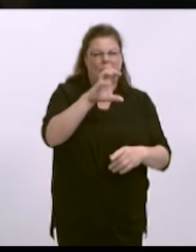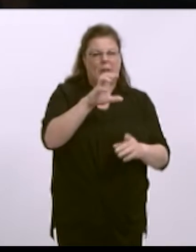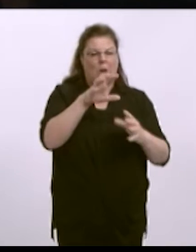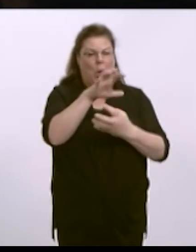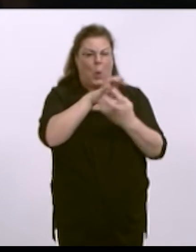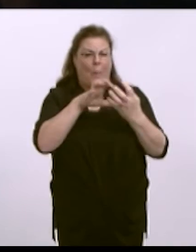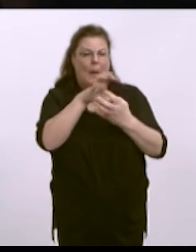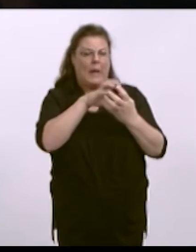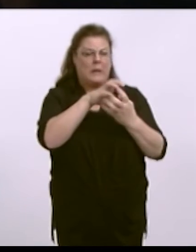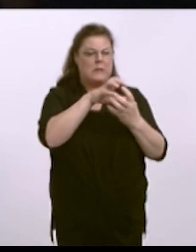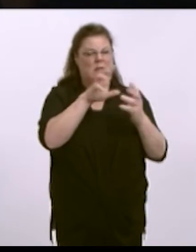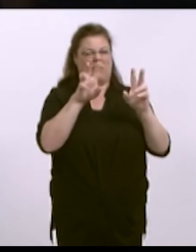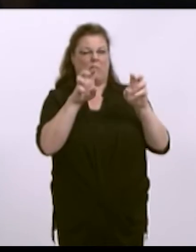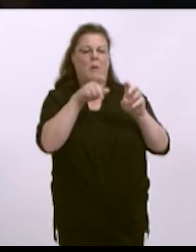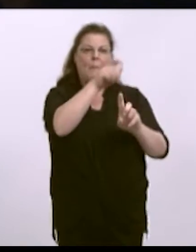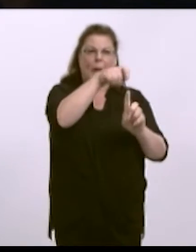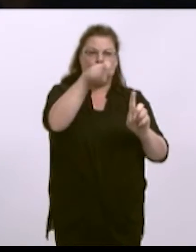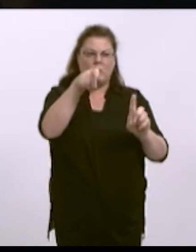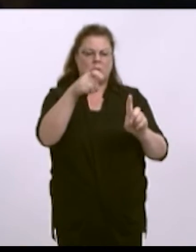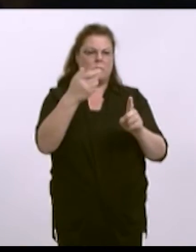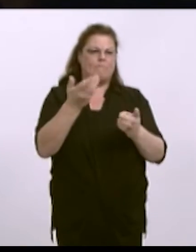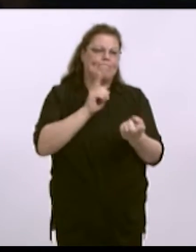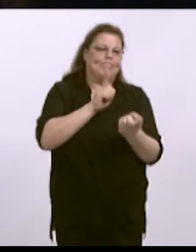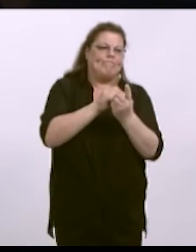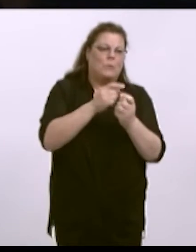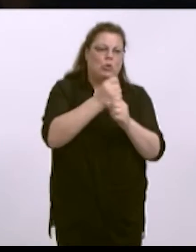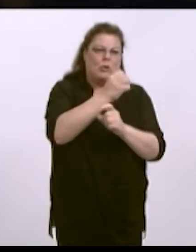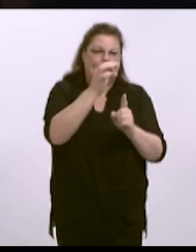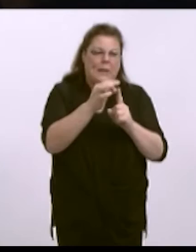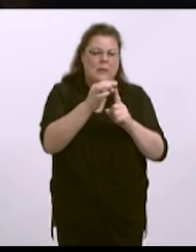chi ei wneud i leihauír pwysau anferthol yna ar feddygon teulu nawr, y dyddiau yma?